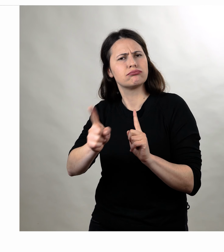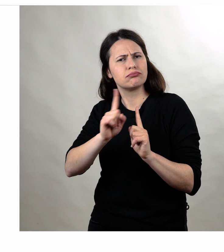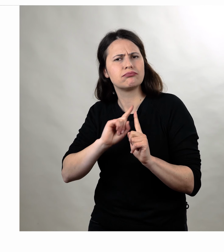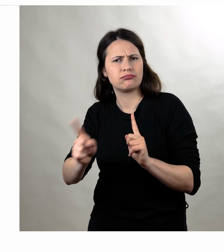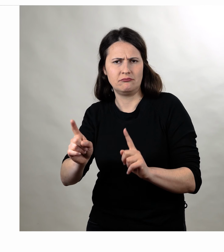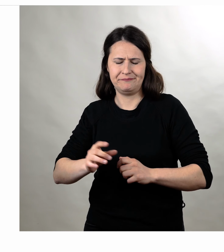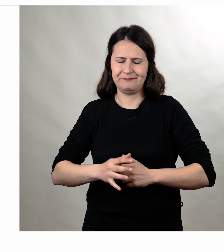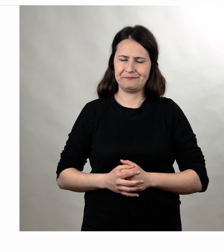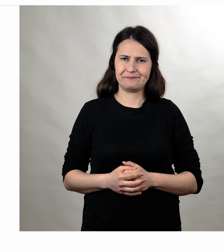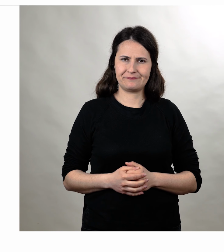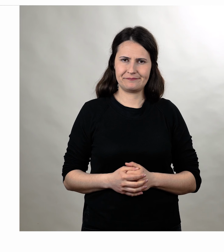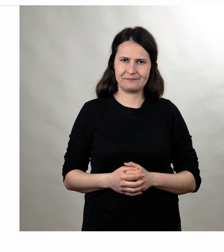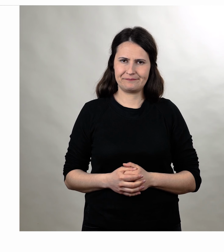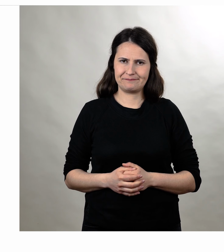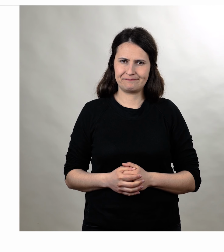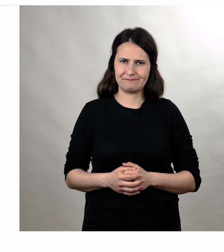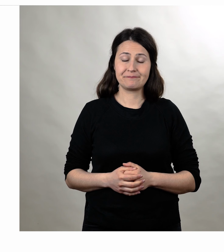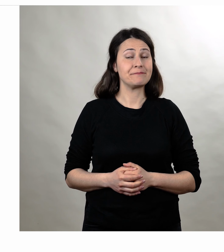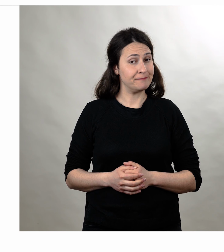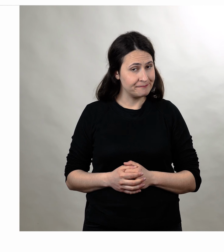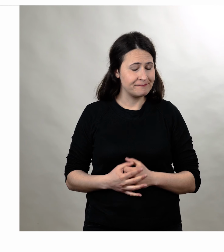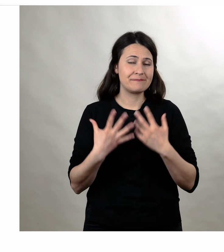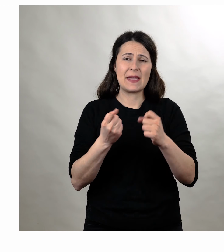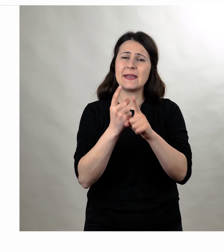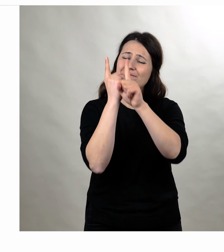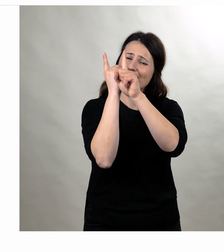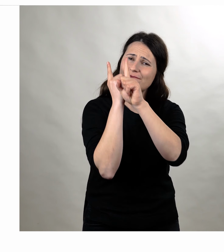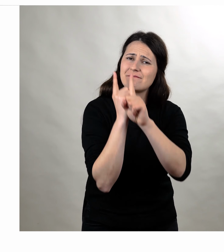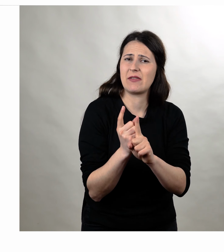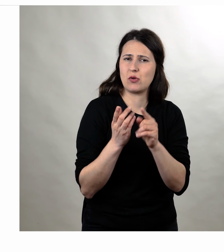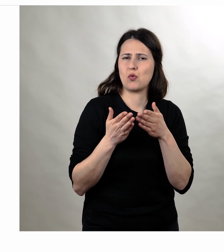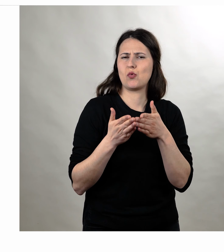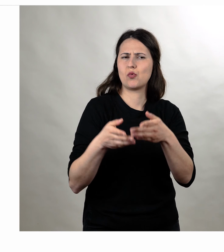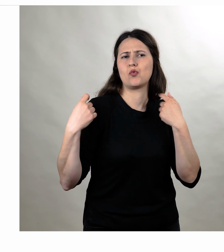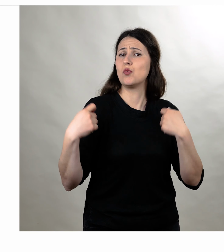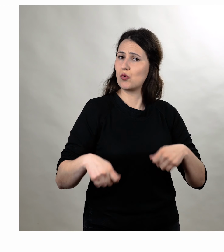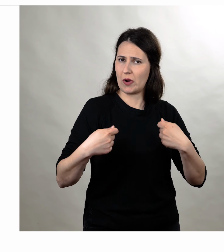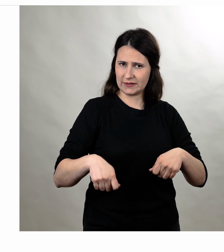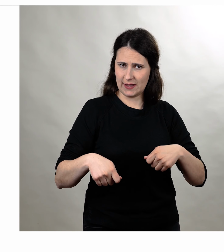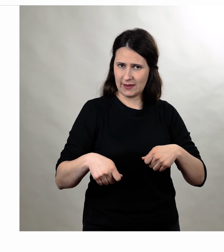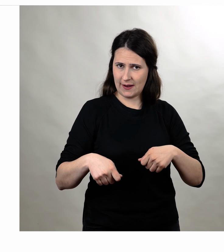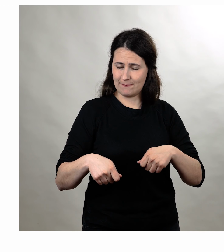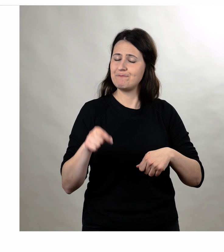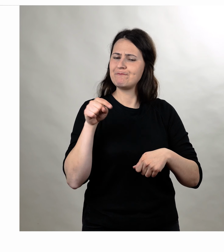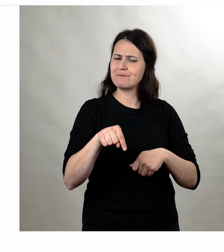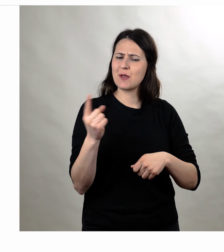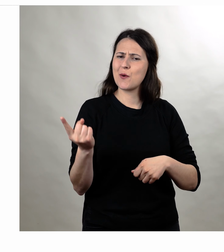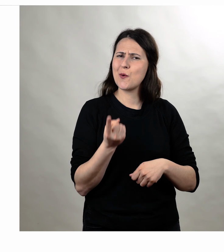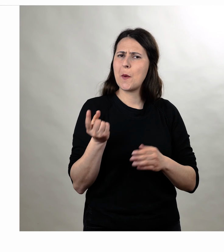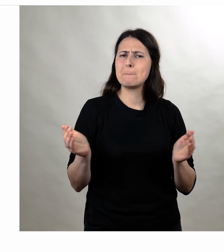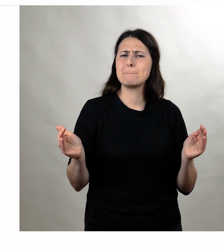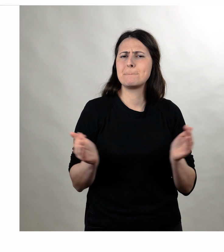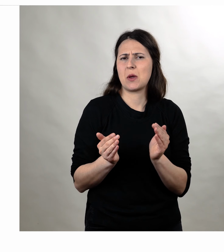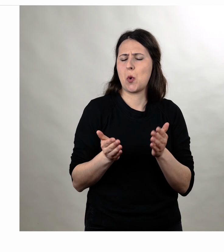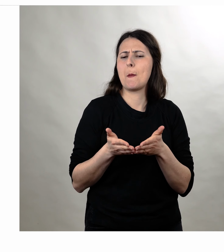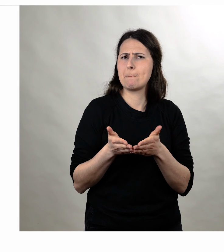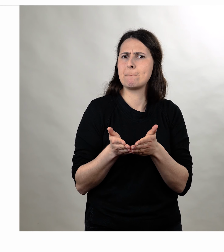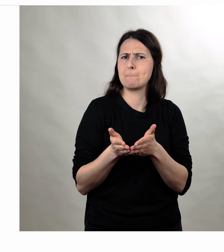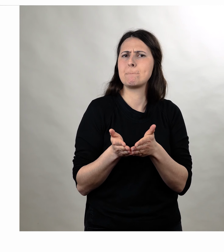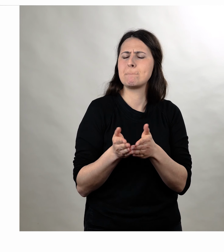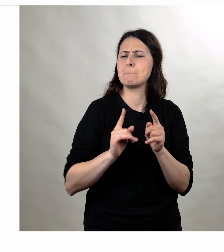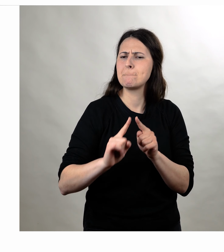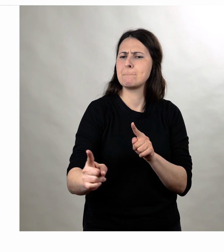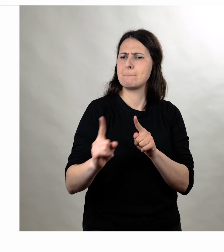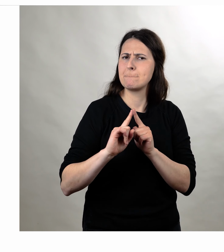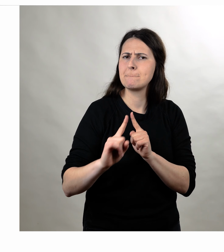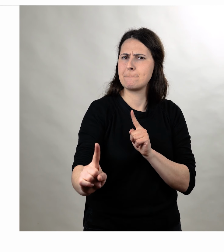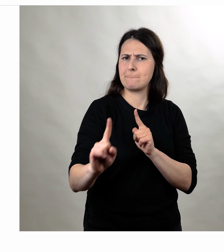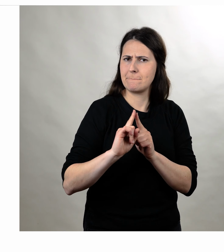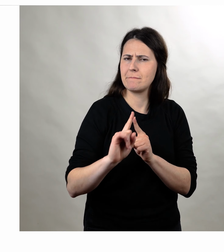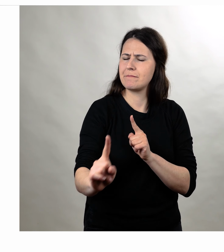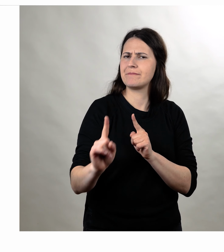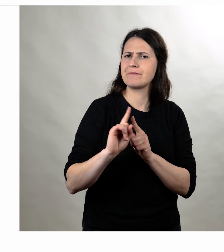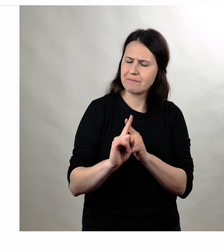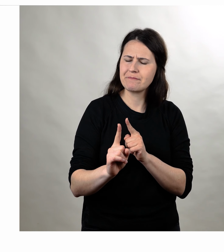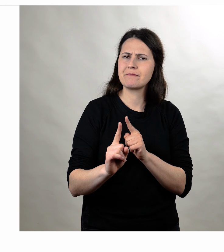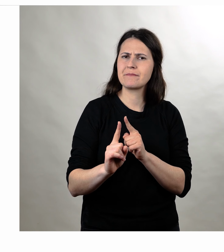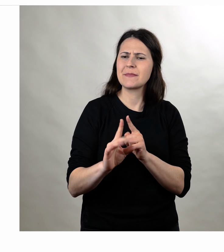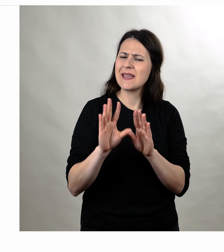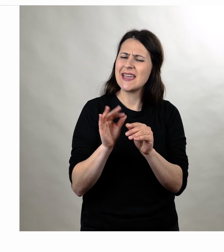Εξειδικευμένες κρουαζιέρες, οι οποίες συνήθως εκτελούνται από μικρά πλοία, εξυπηρετούν ορισμένους ειδικούς προορισμούς